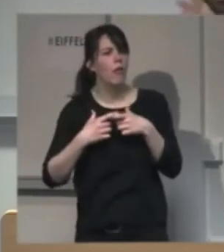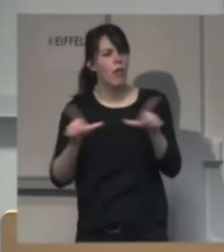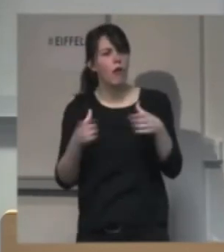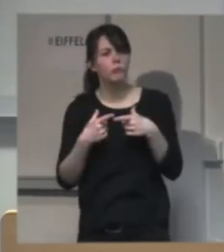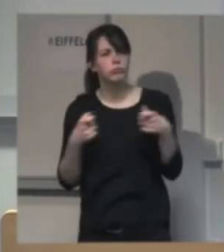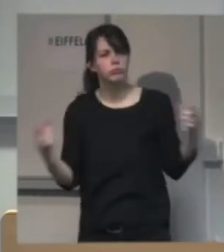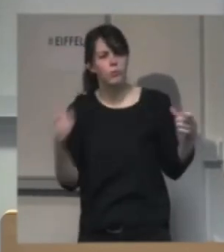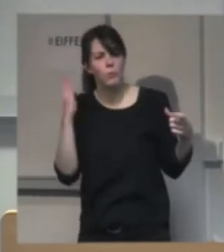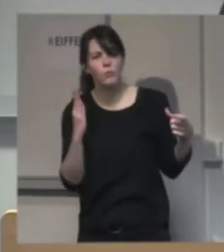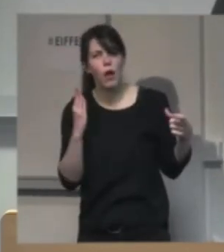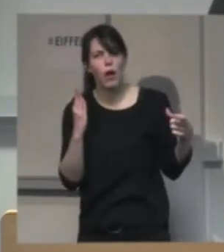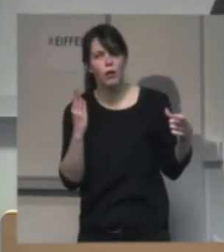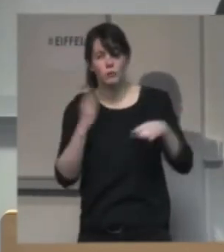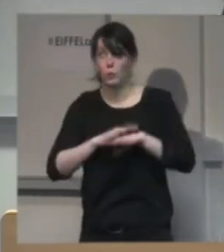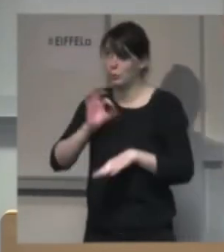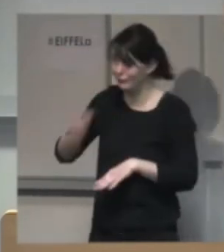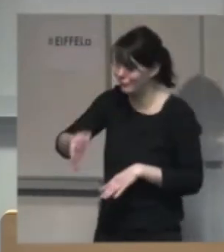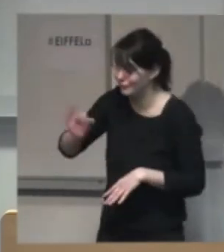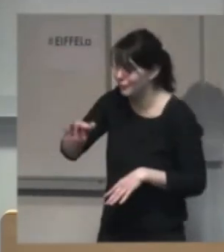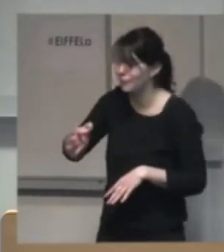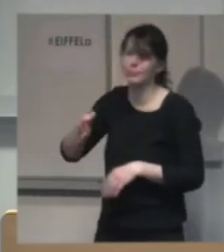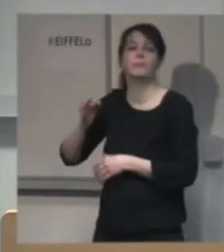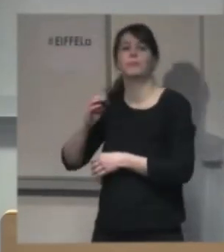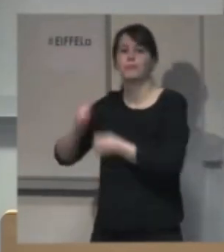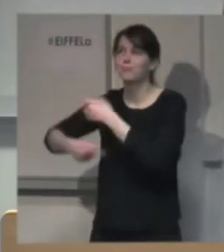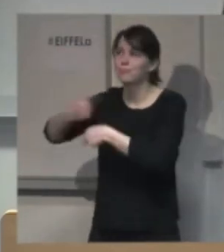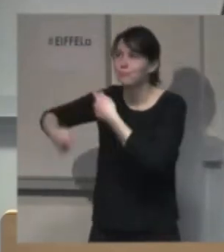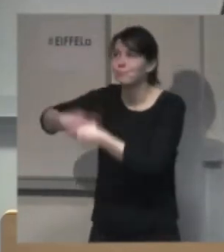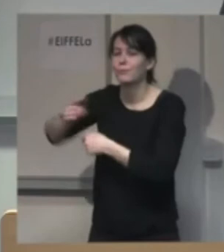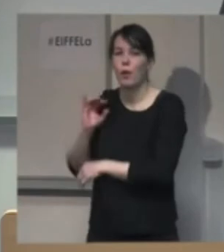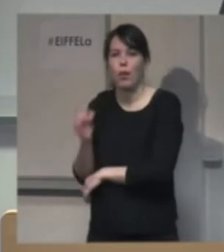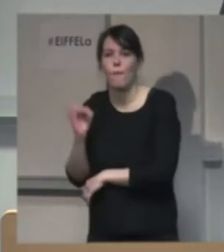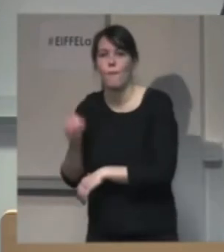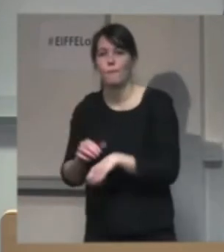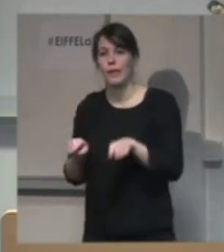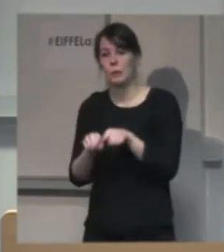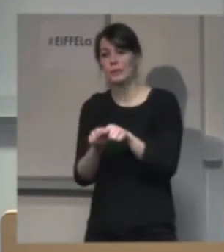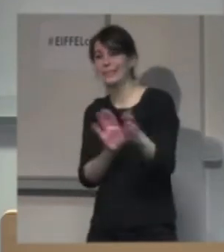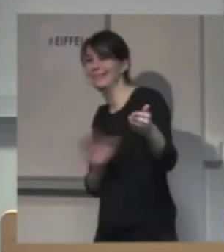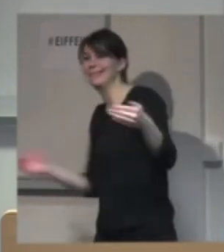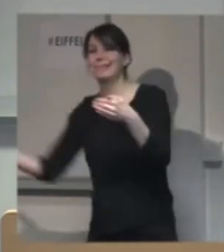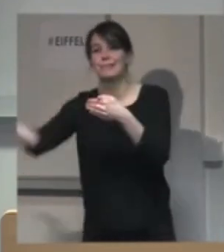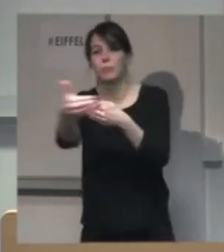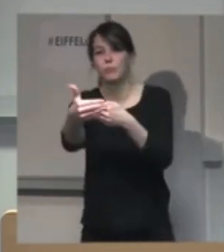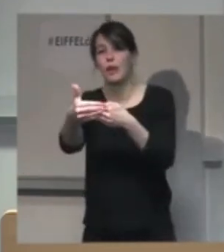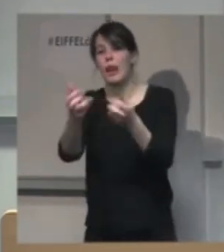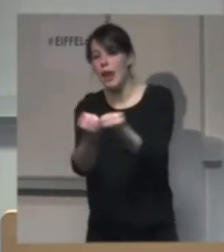plus de temps. Et puis le côté back-office. Là, c'est la génération du contenu par les utilisateurs. Et là, il y a les deux : à la fois